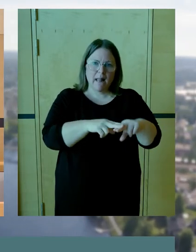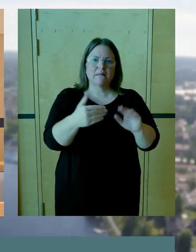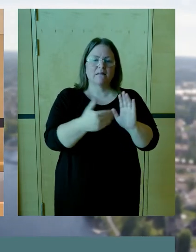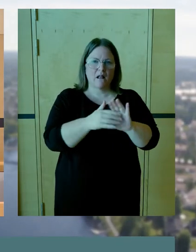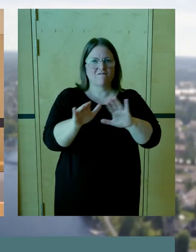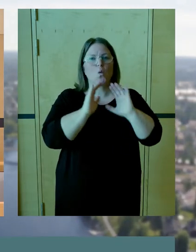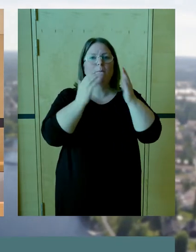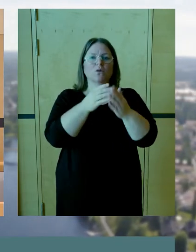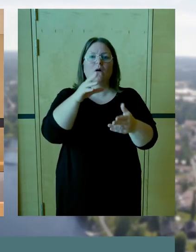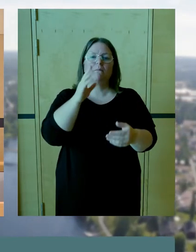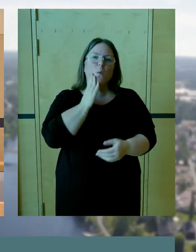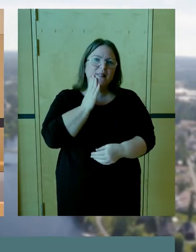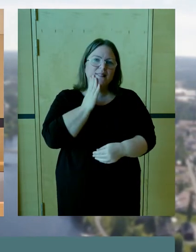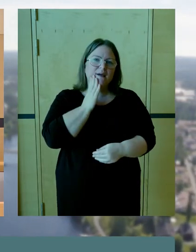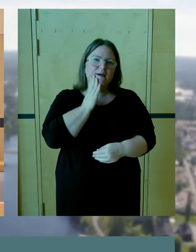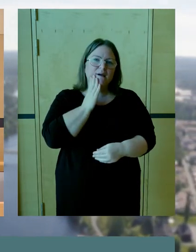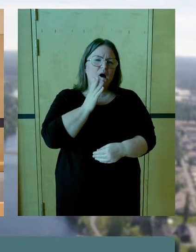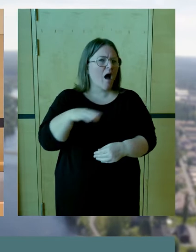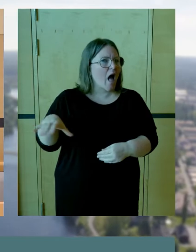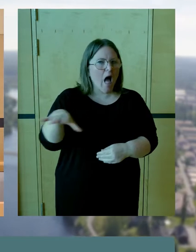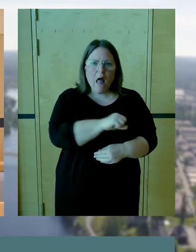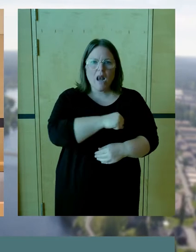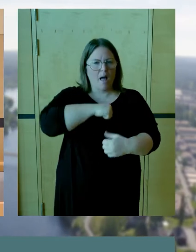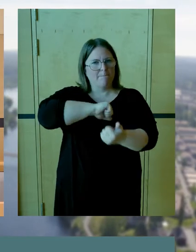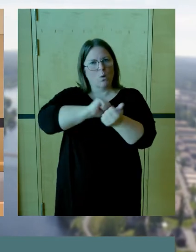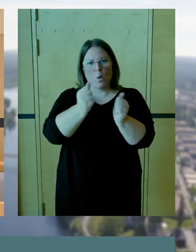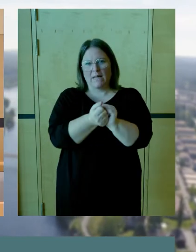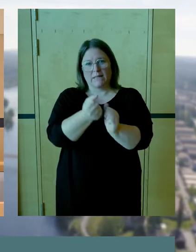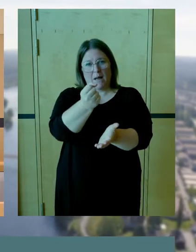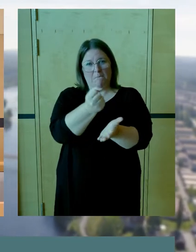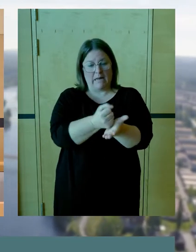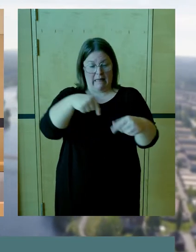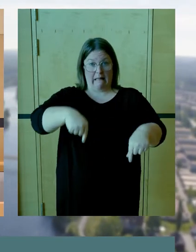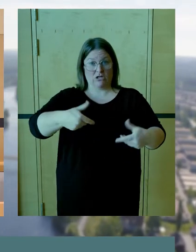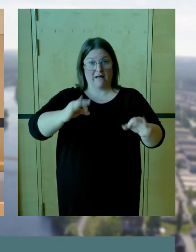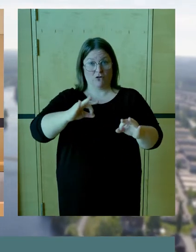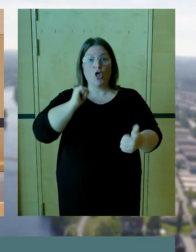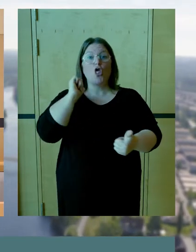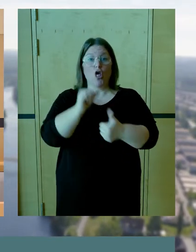Det är alltså alla politiska partier i Skellefteå helt överens om att det är rätt plats och det är fantastiskt bra att det är så